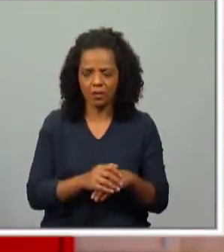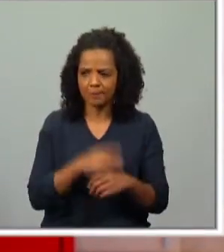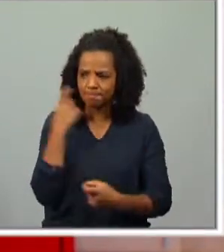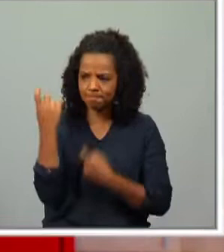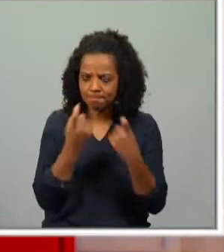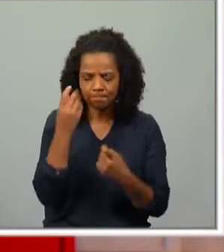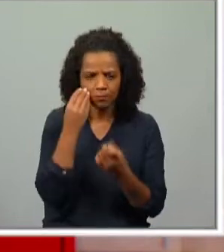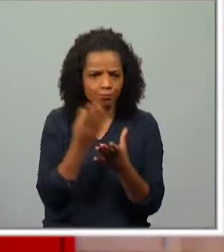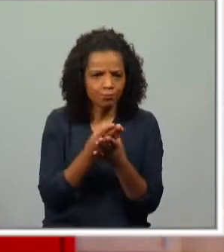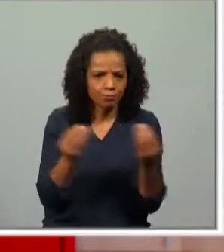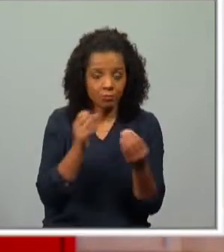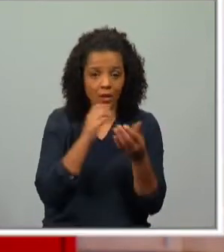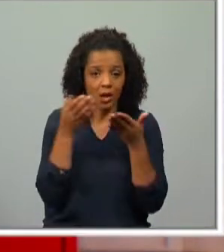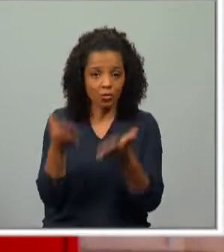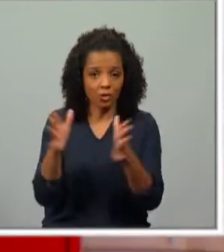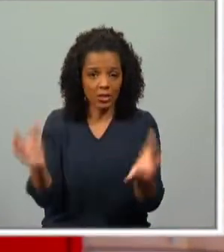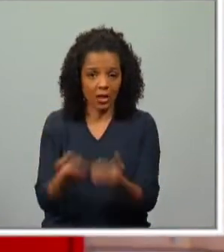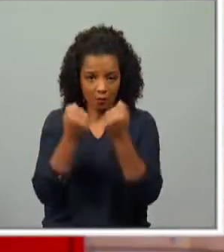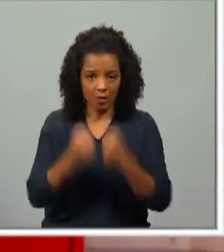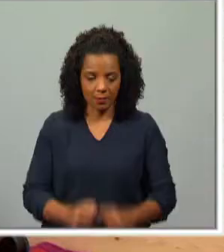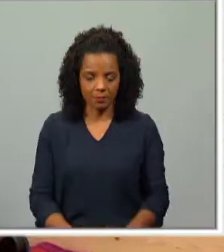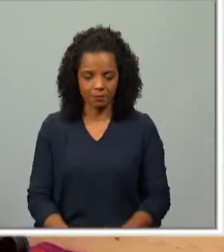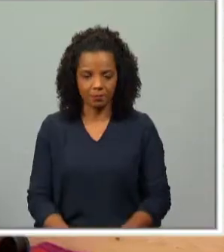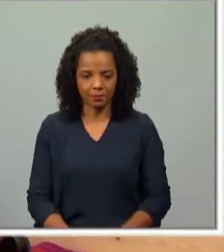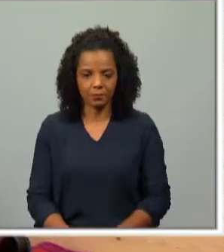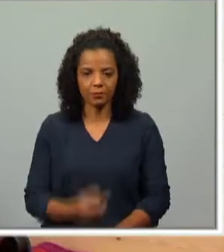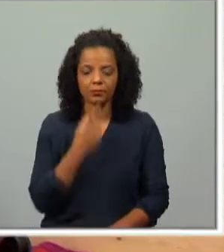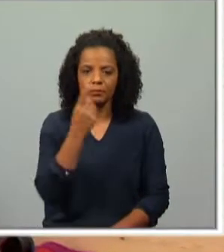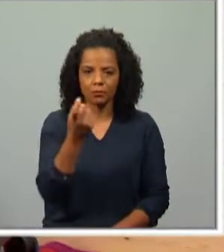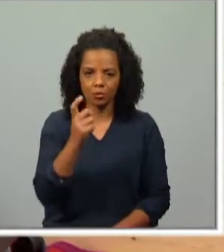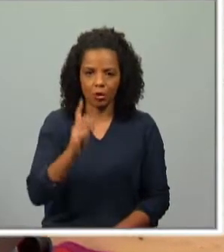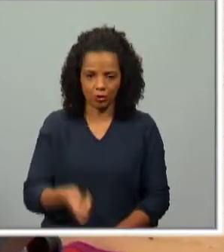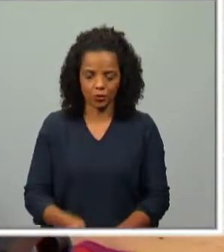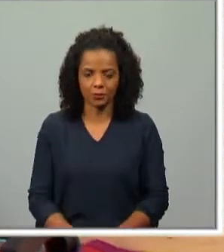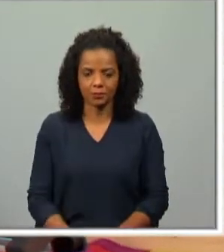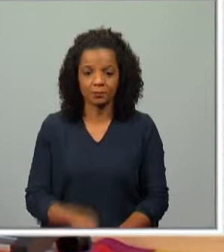soluções para ajudar a salvá-la então a pergunta que tu é explica por palavras 解決方案以幫助保存它用文字解釋你的問題